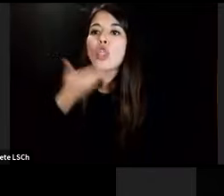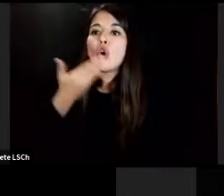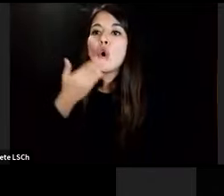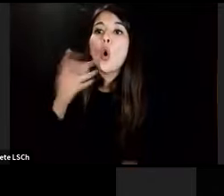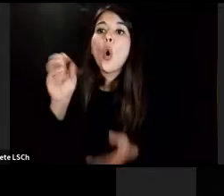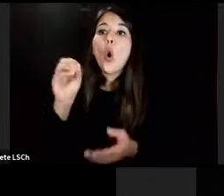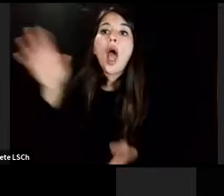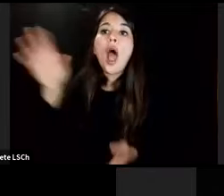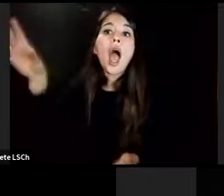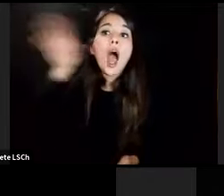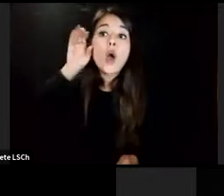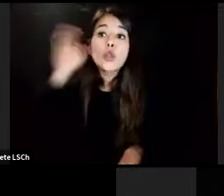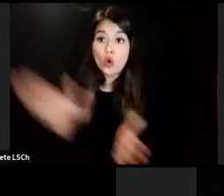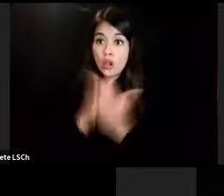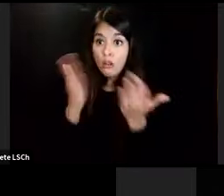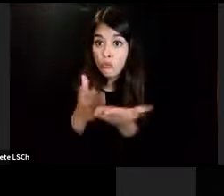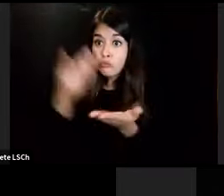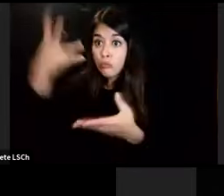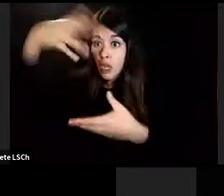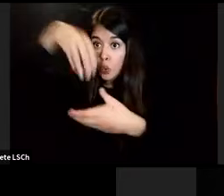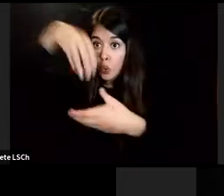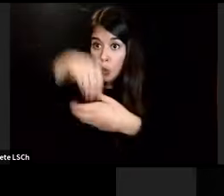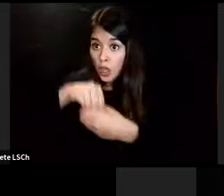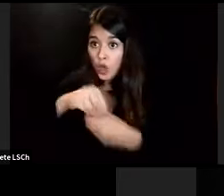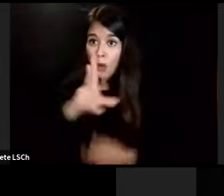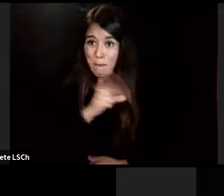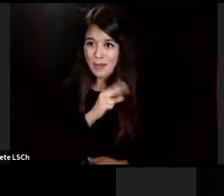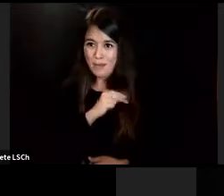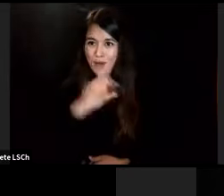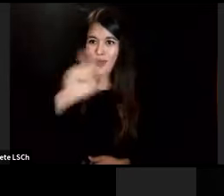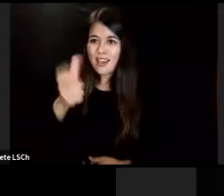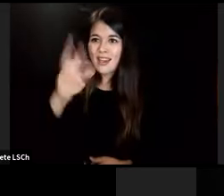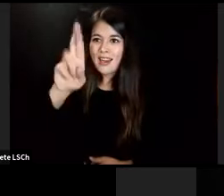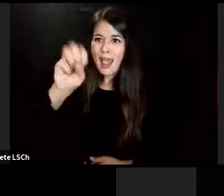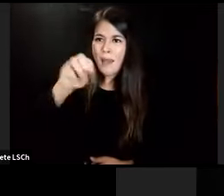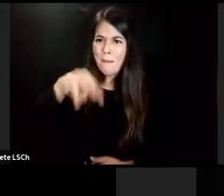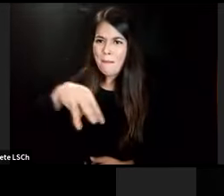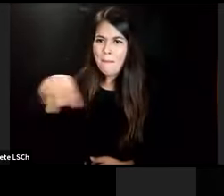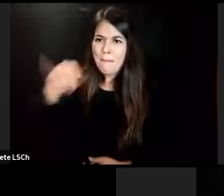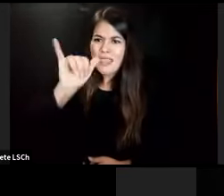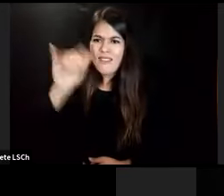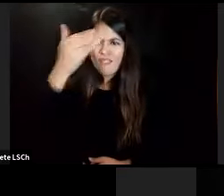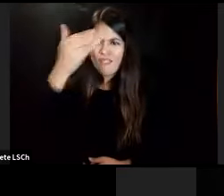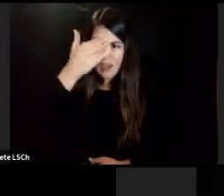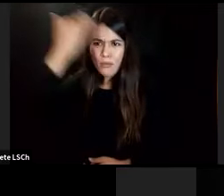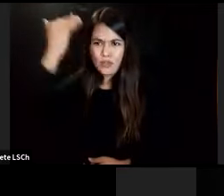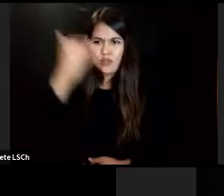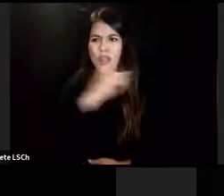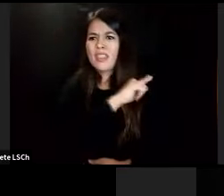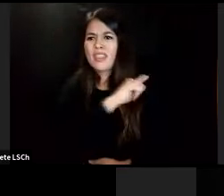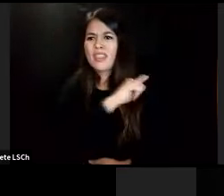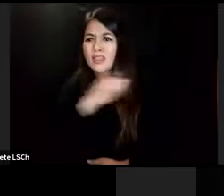Incluso después en 1996 se instauró lo que es algo así como los premios